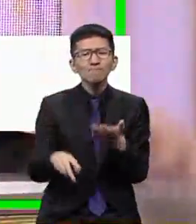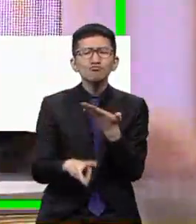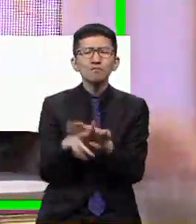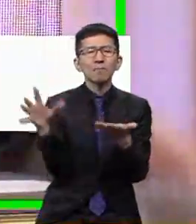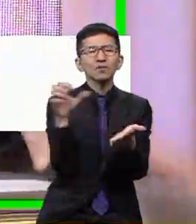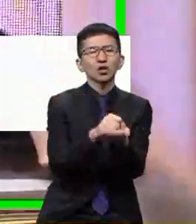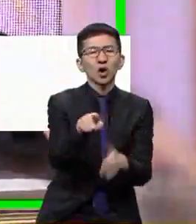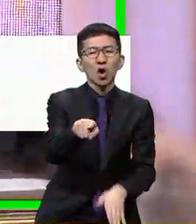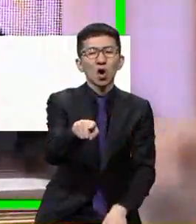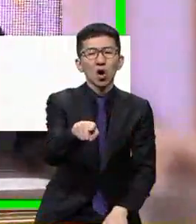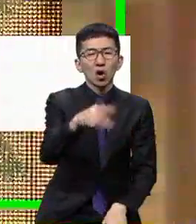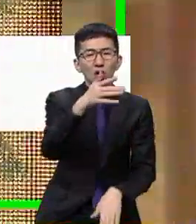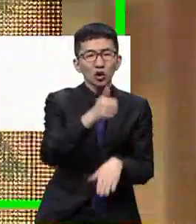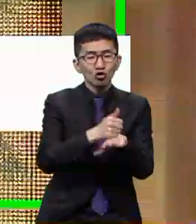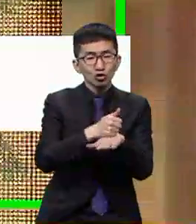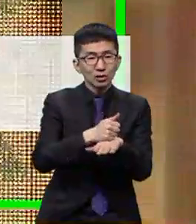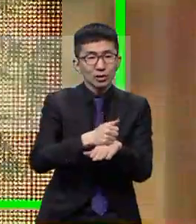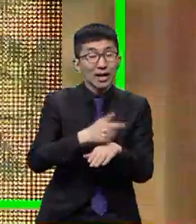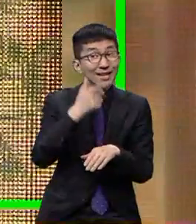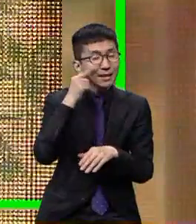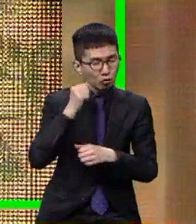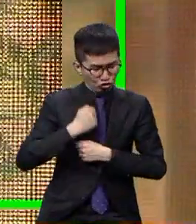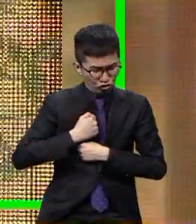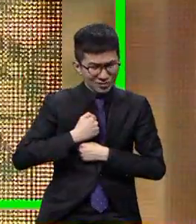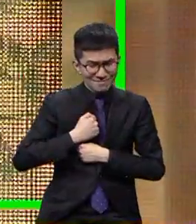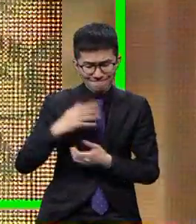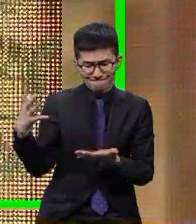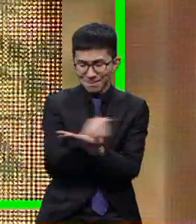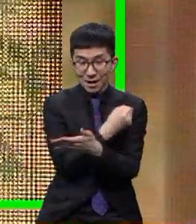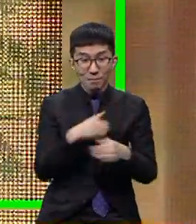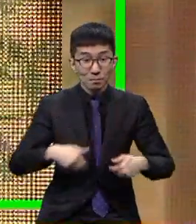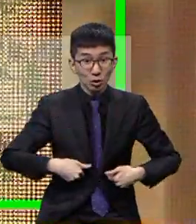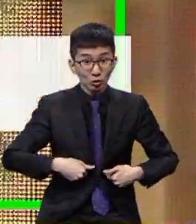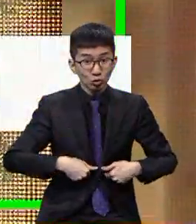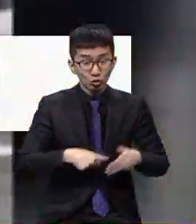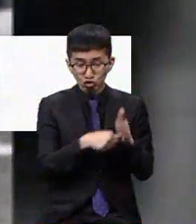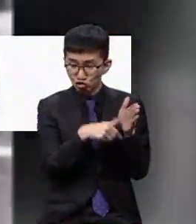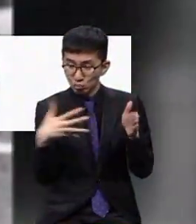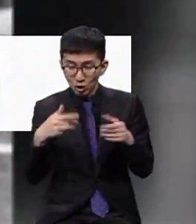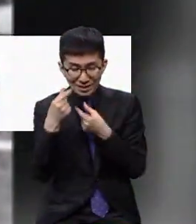(특파원) 또 다른 방송에서는 유명 극우 인사가 출연해 조선인 강제 노동을